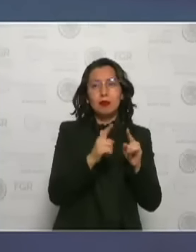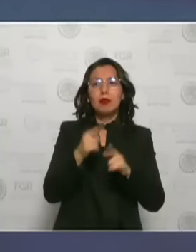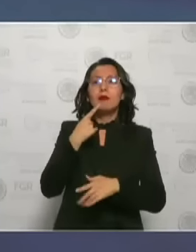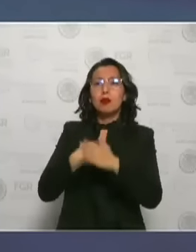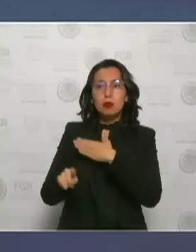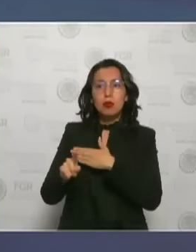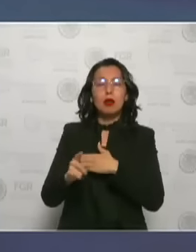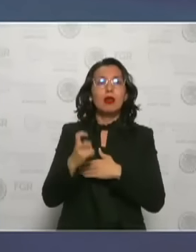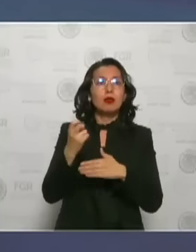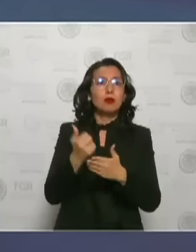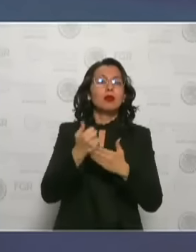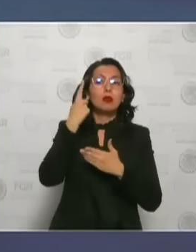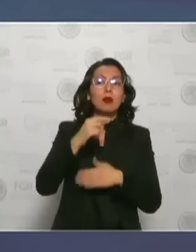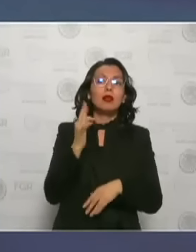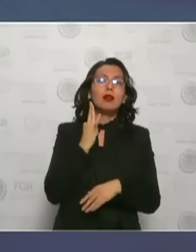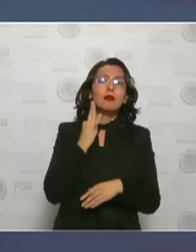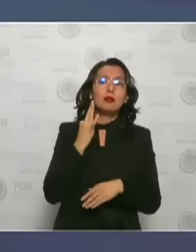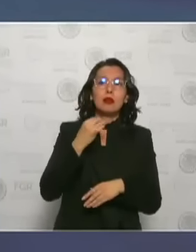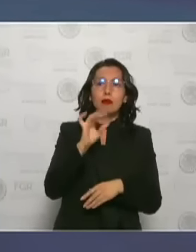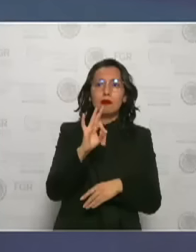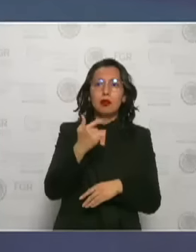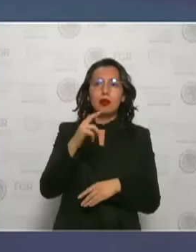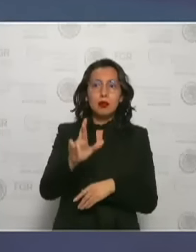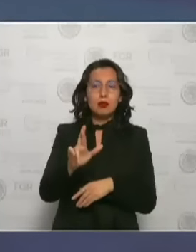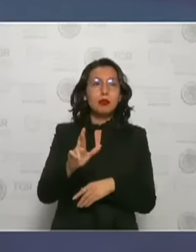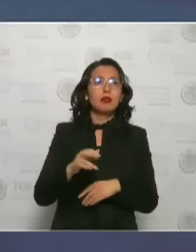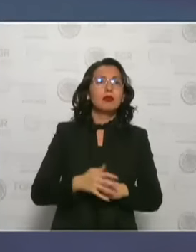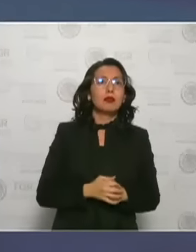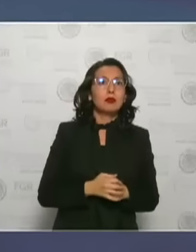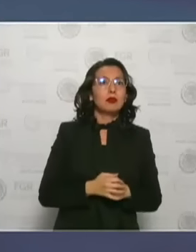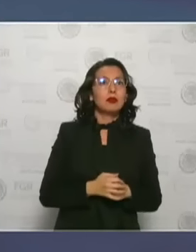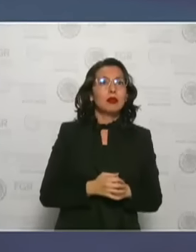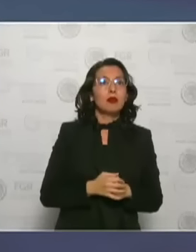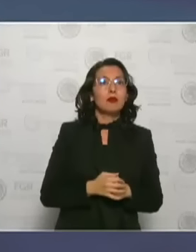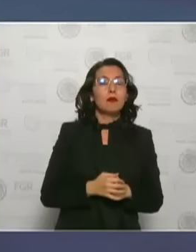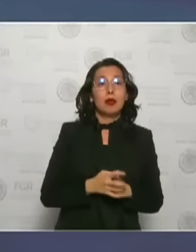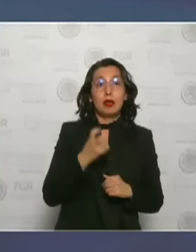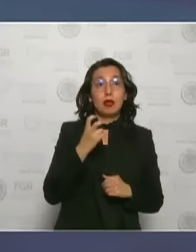reafirman que la Fiscalía General de la República no es un ente aislado,